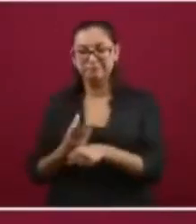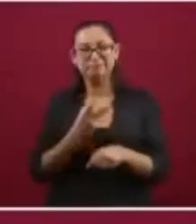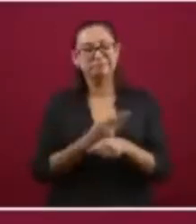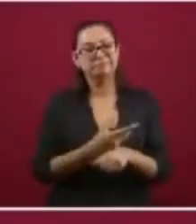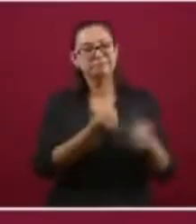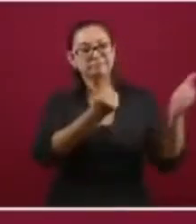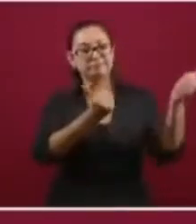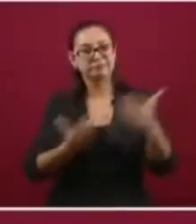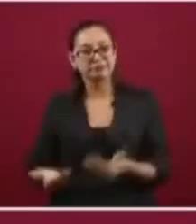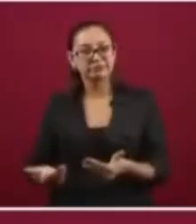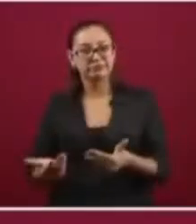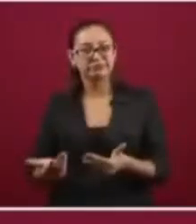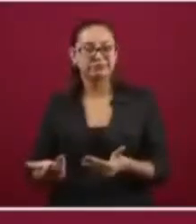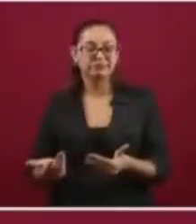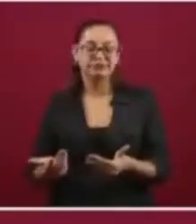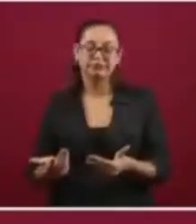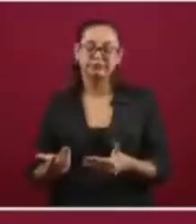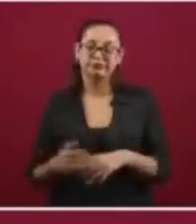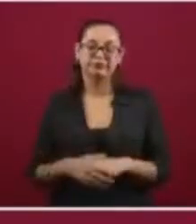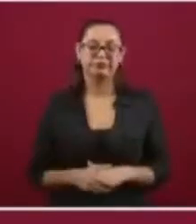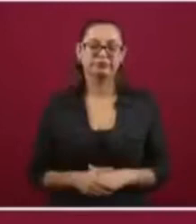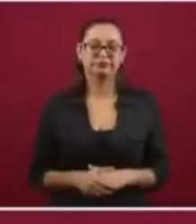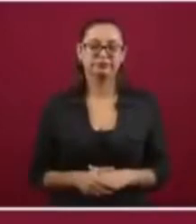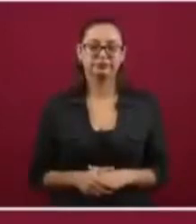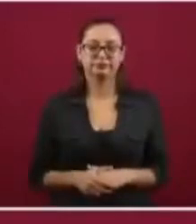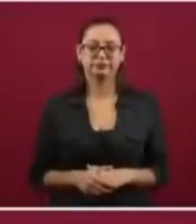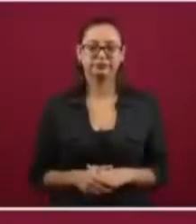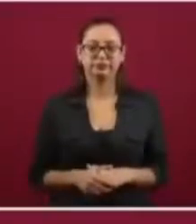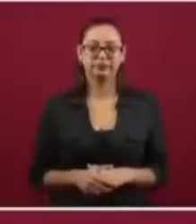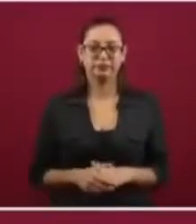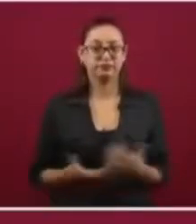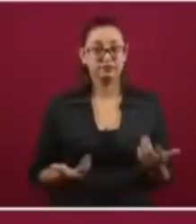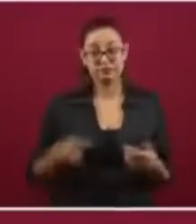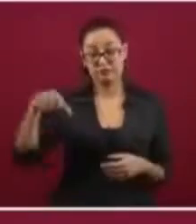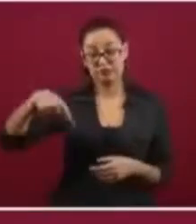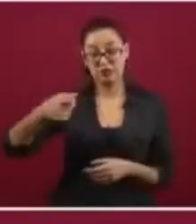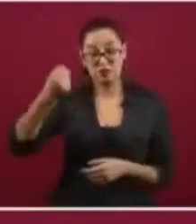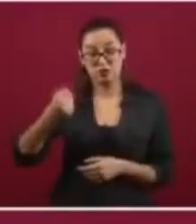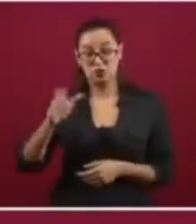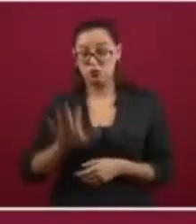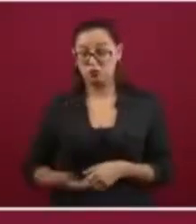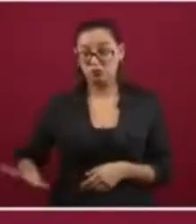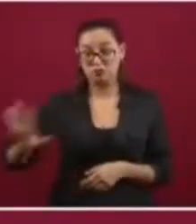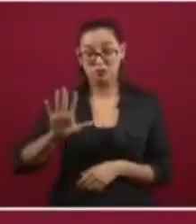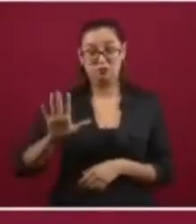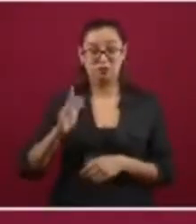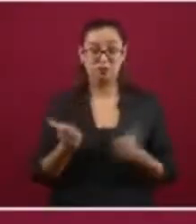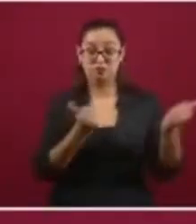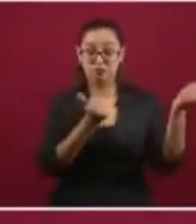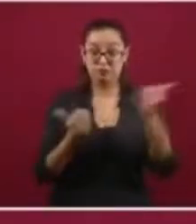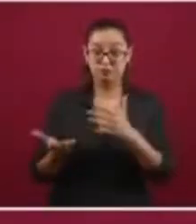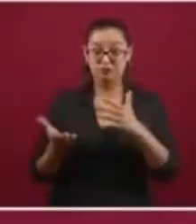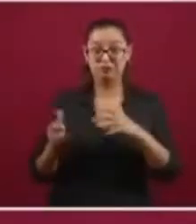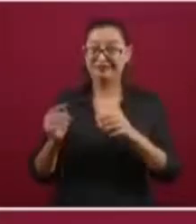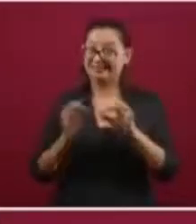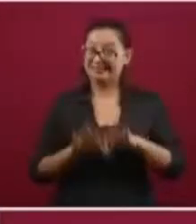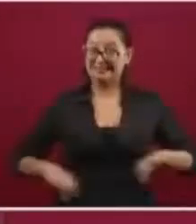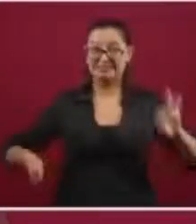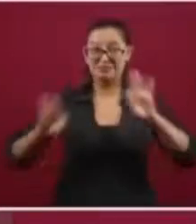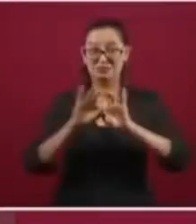del norte al sur, al sureste sobre todo, que haya gas en la península de Yucatán, porque